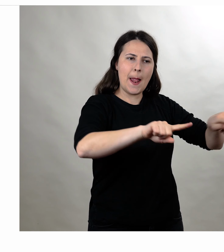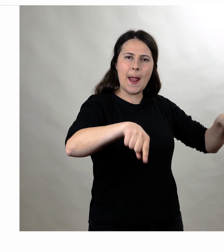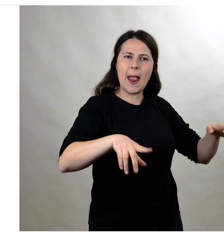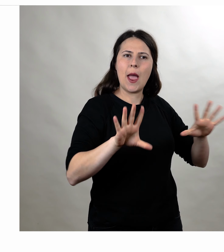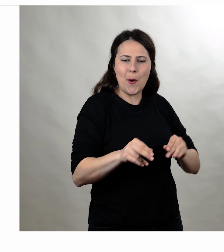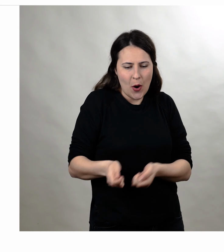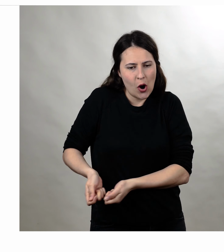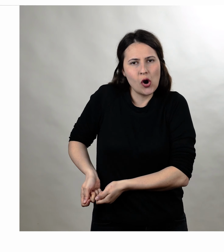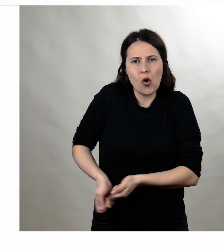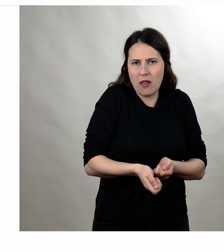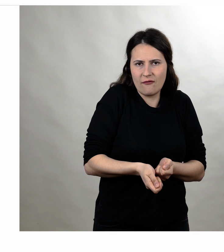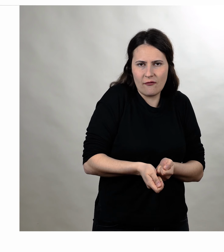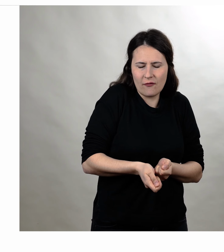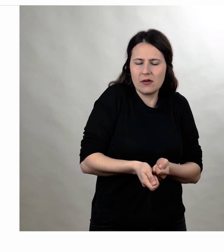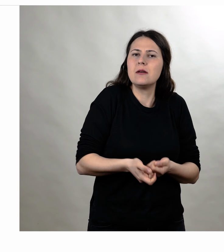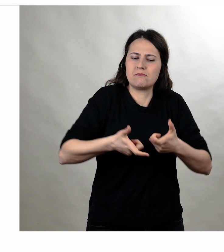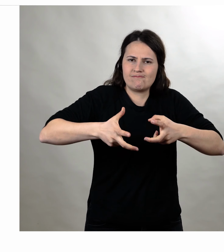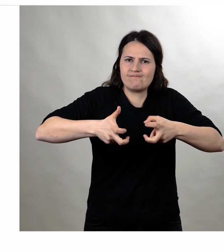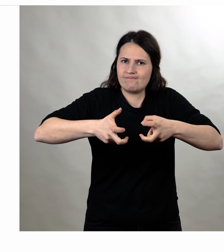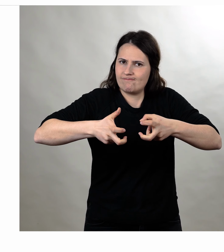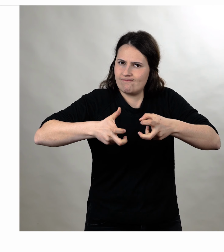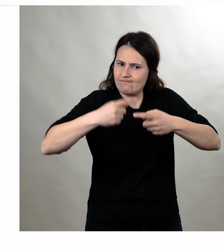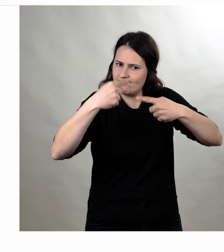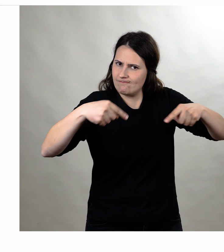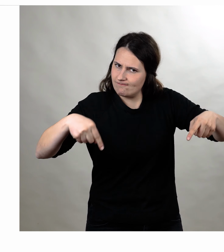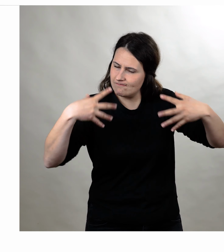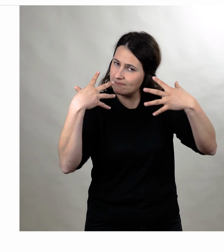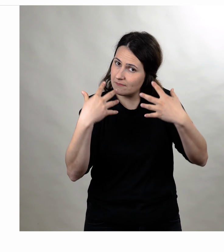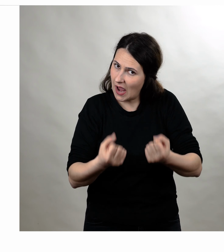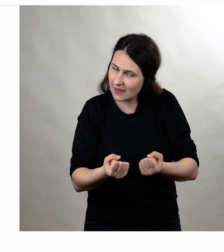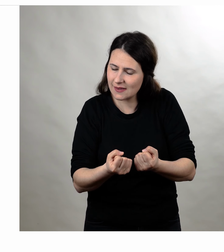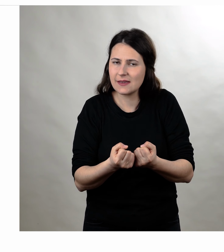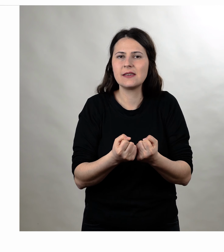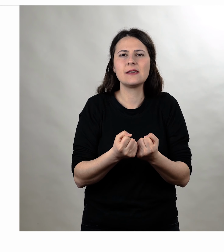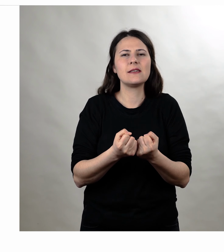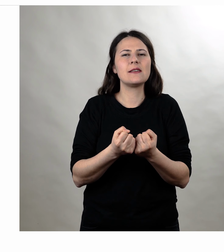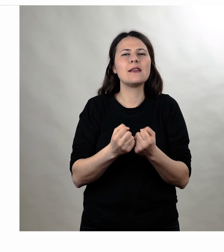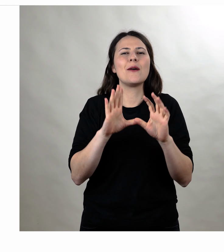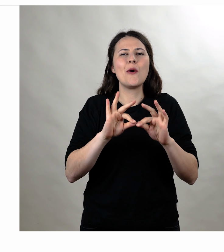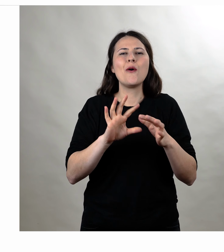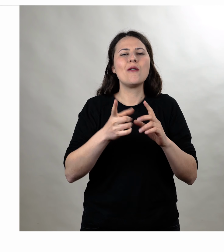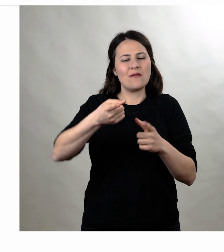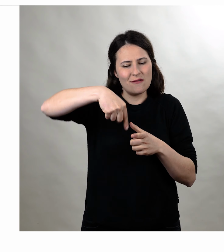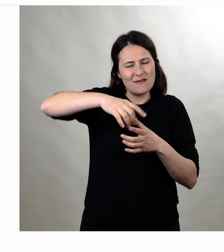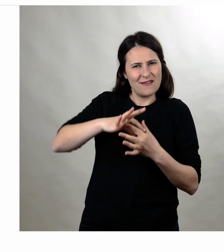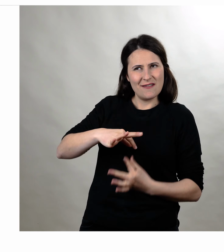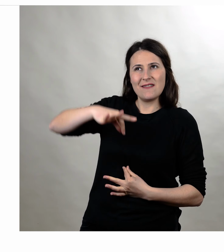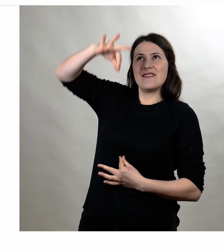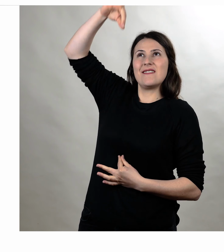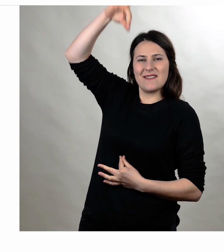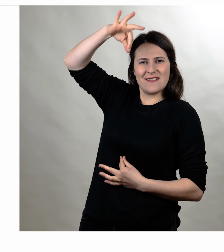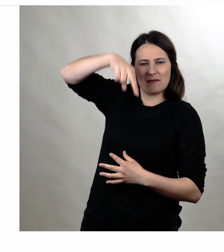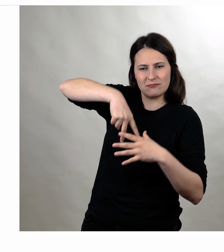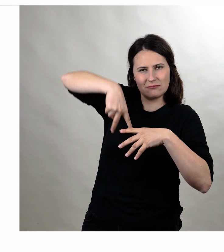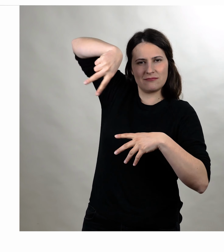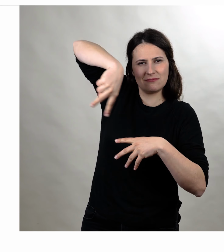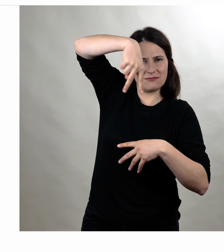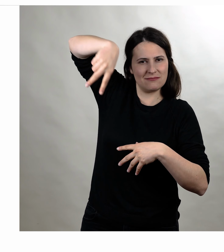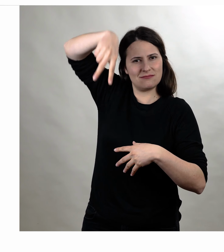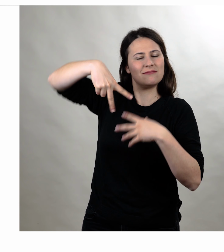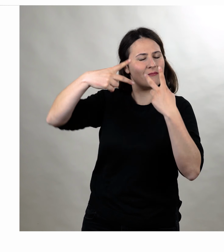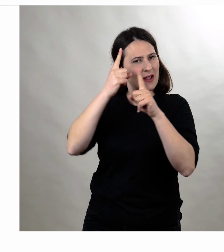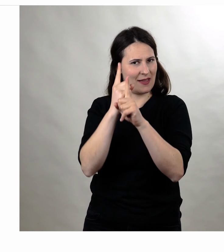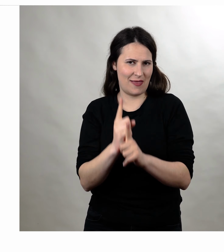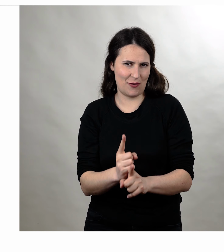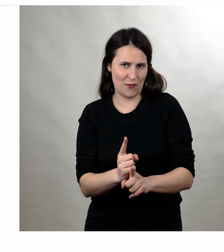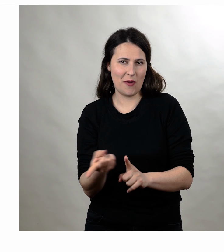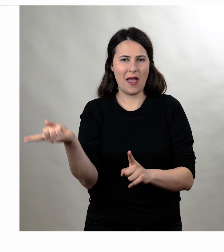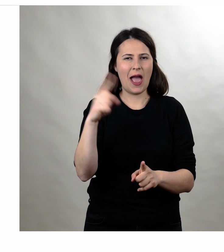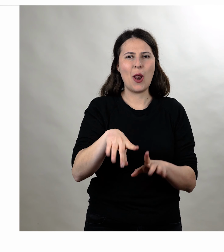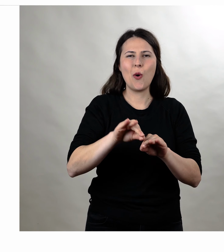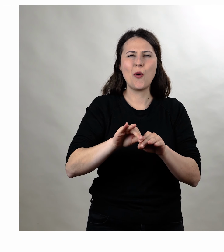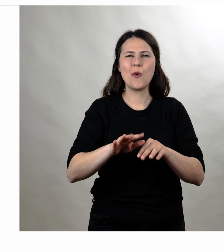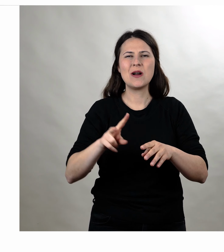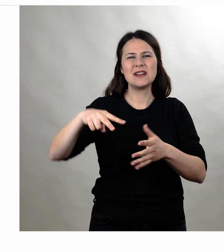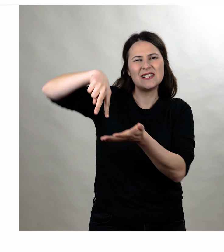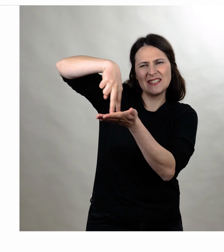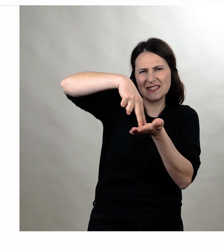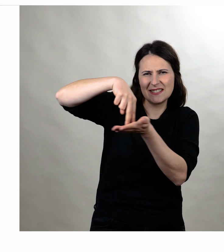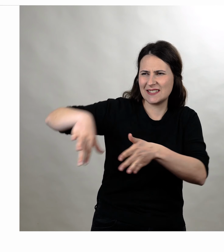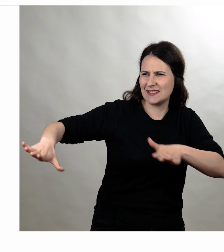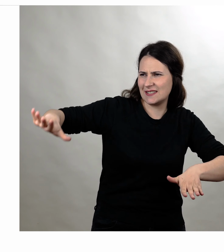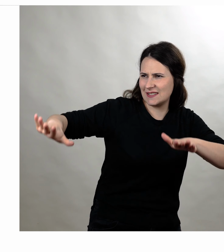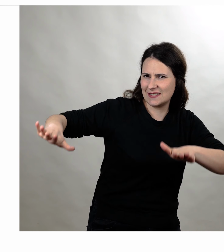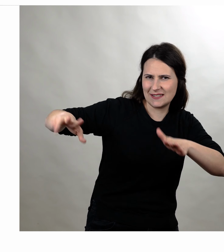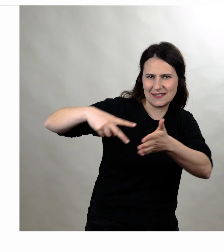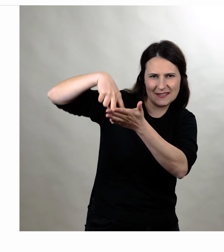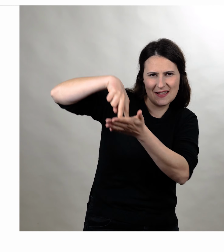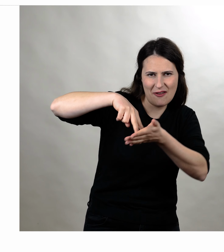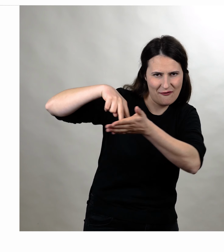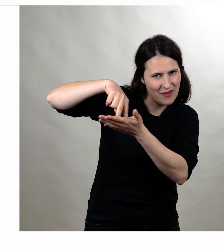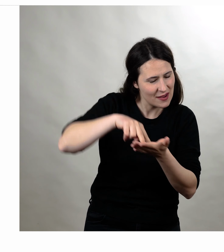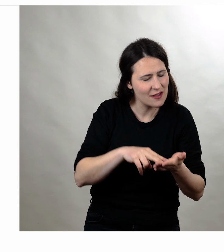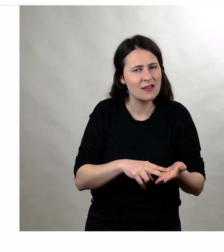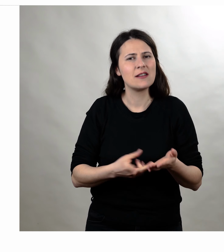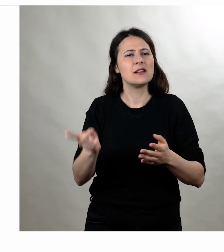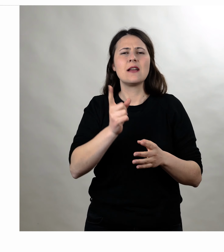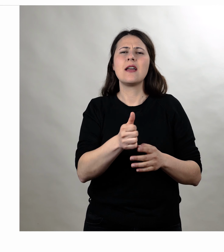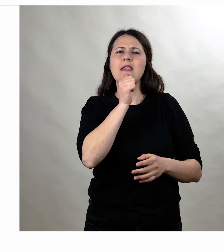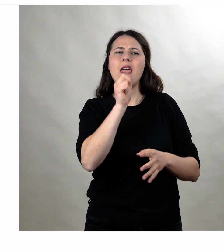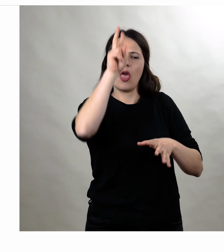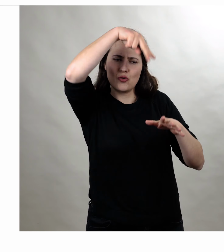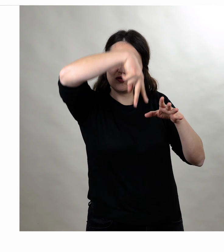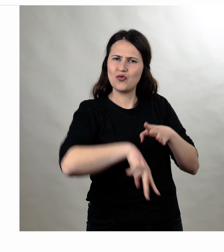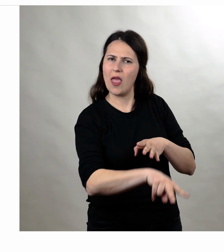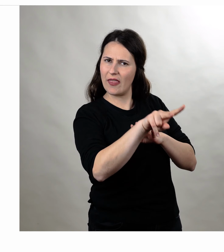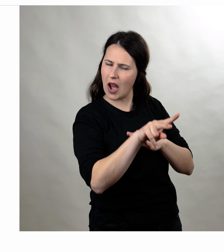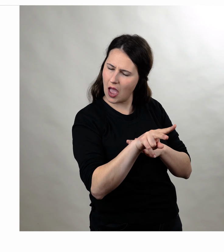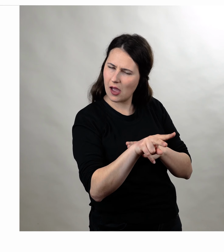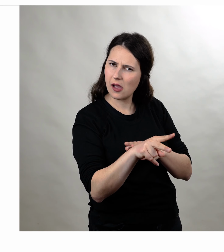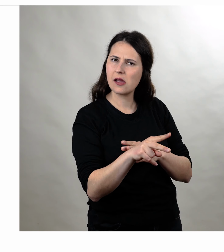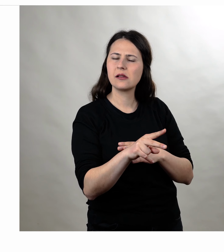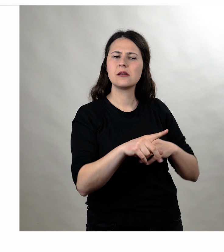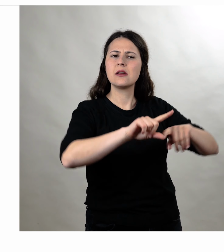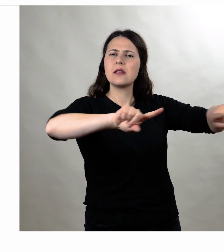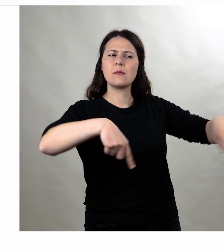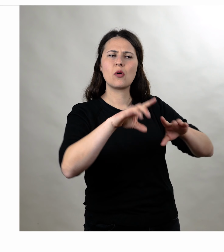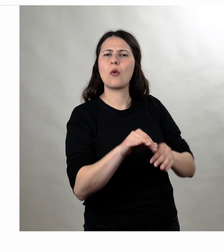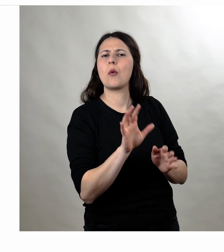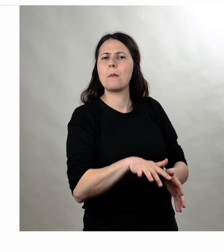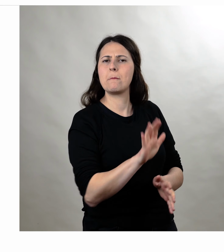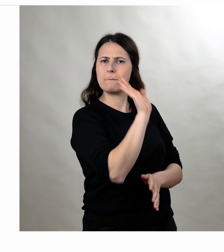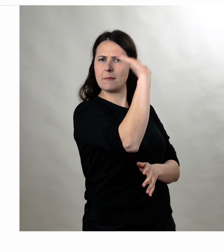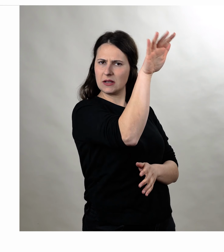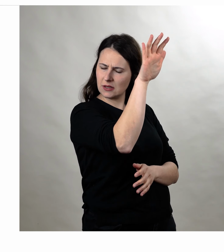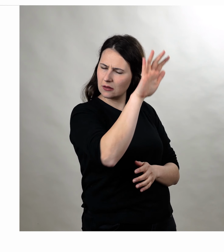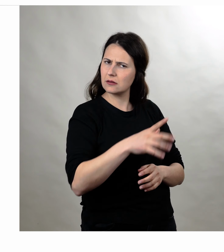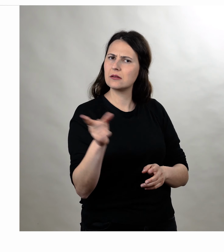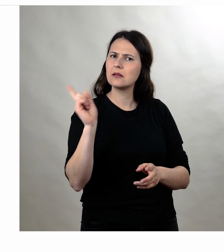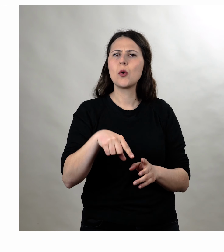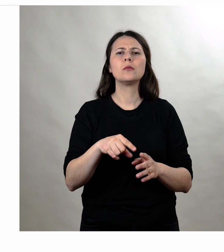βιντεοπαιχνίδια, εναέριες τροχαλίες, προσομοιωτές ιστιοσανίδας, νεροτσουλήθρες, γήπεδα μπάσκετ, γήπεδα τένις,